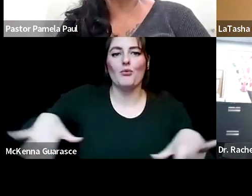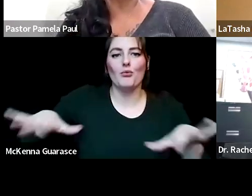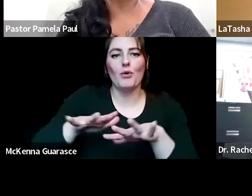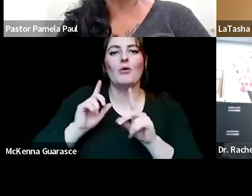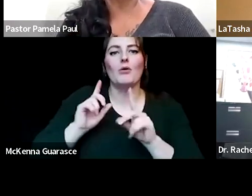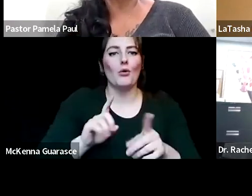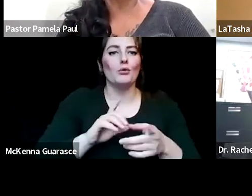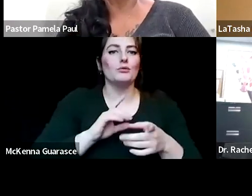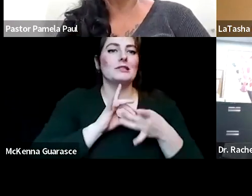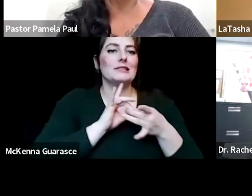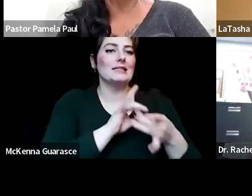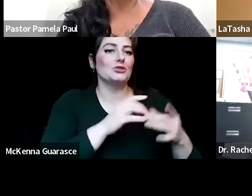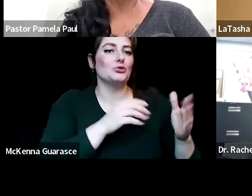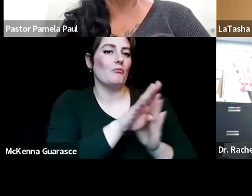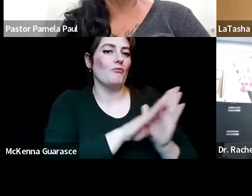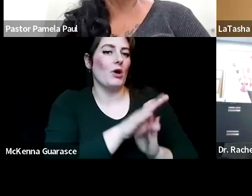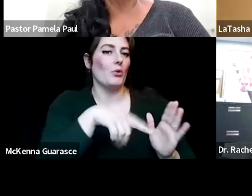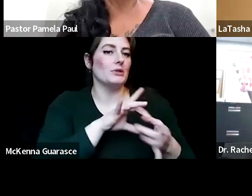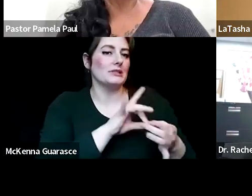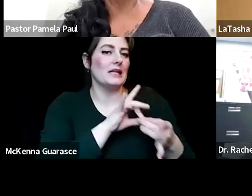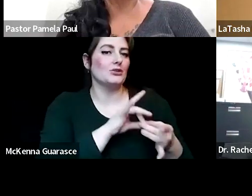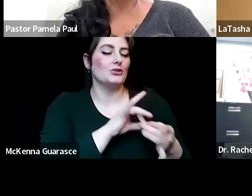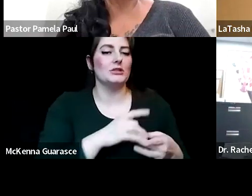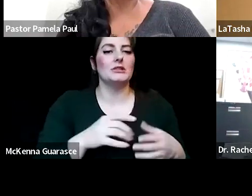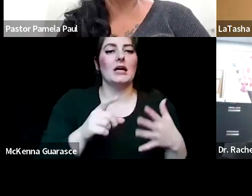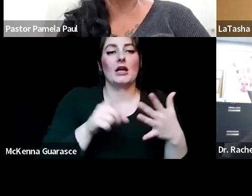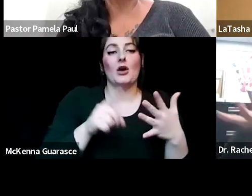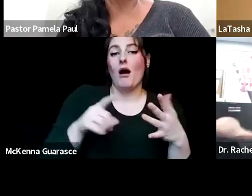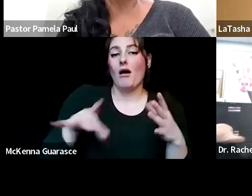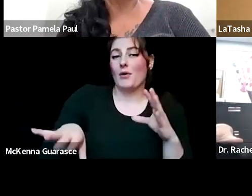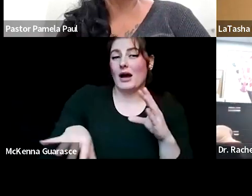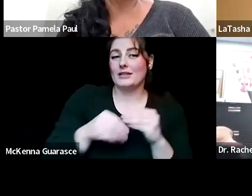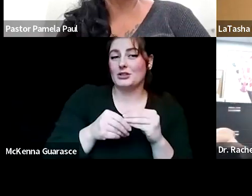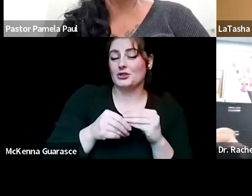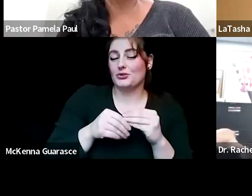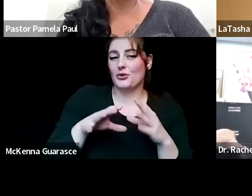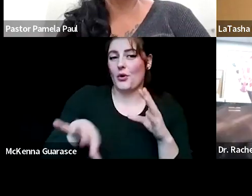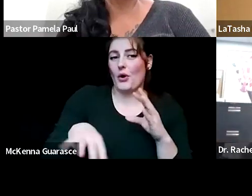con otros recursos además de la naloxona. Si yo fuera ustedes, analizaría esos cuatro ingredientes